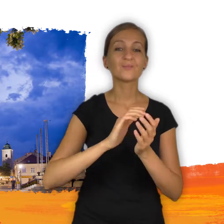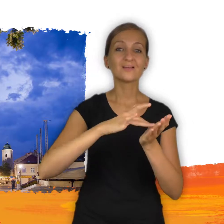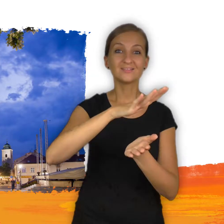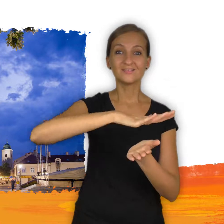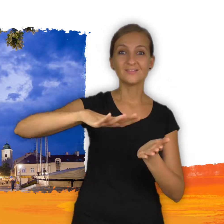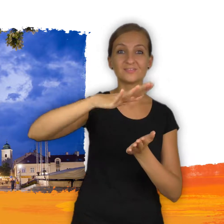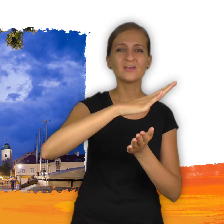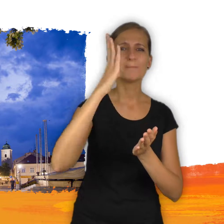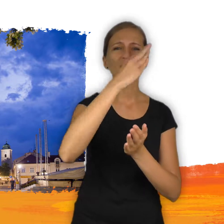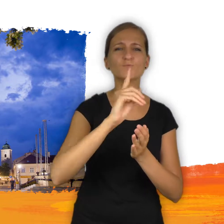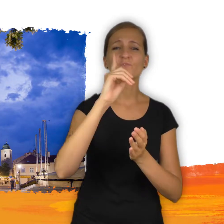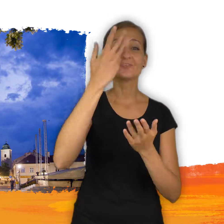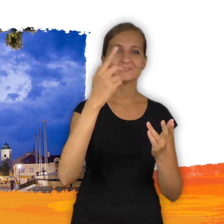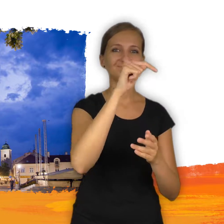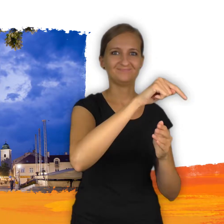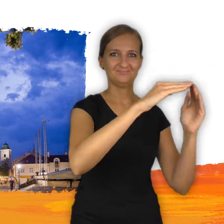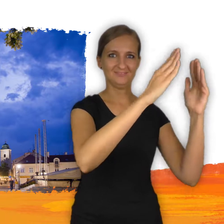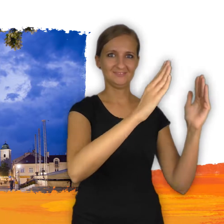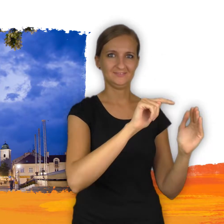To najładniejszy budynek na rynku.